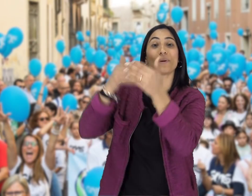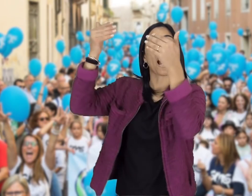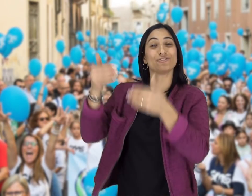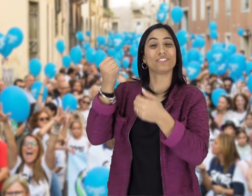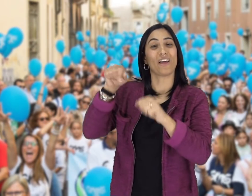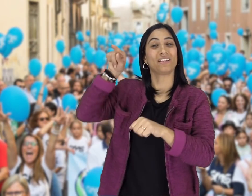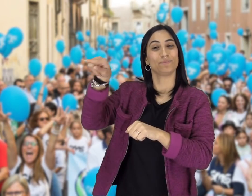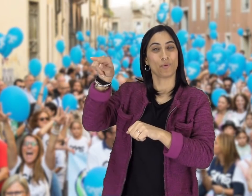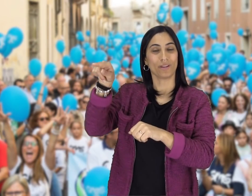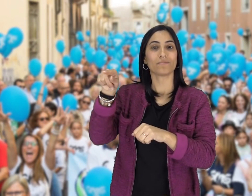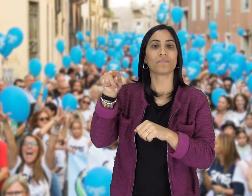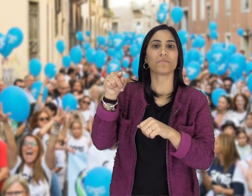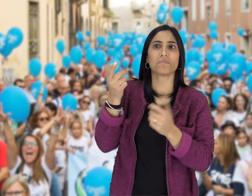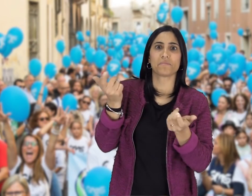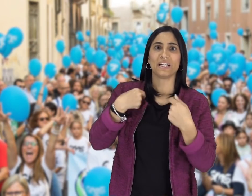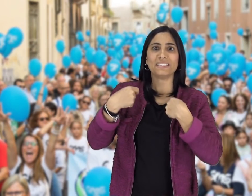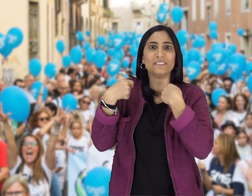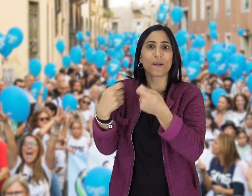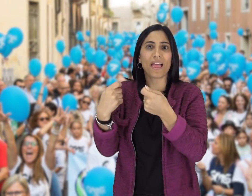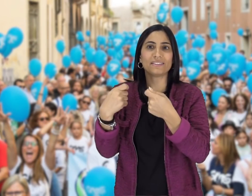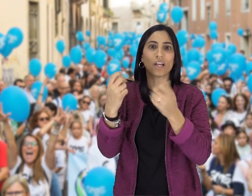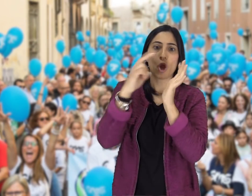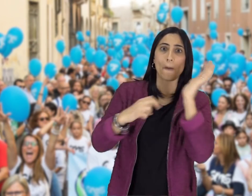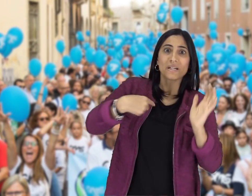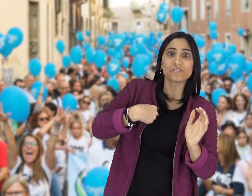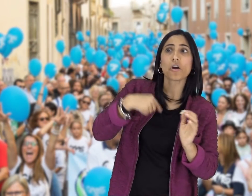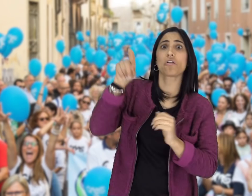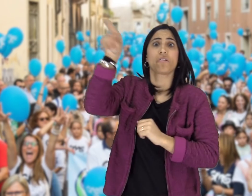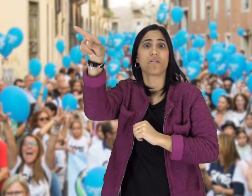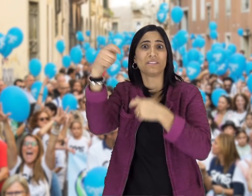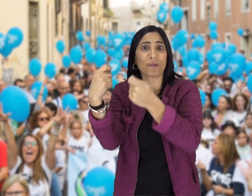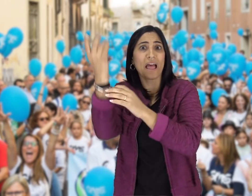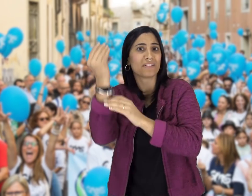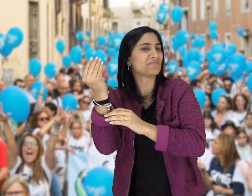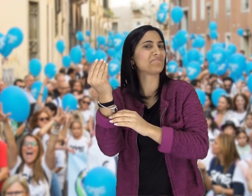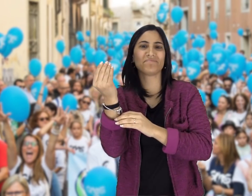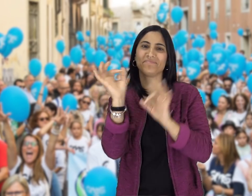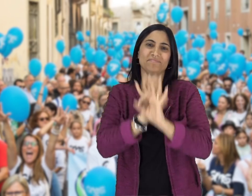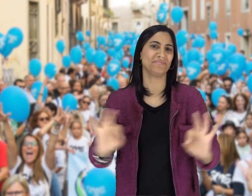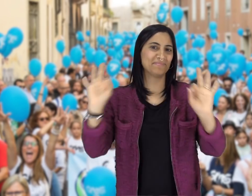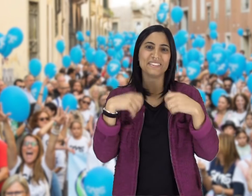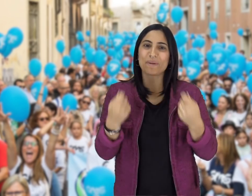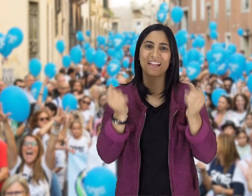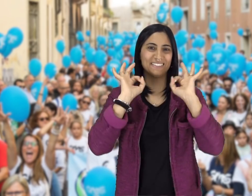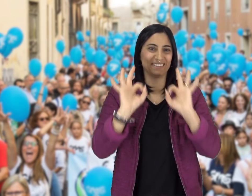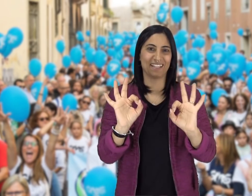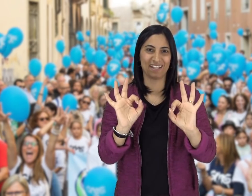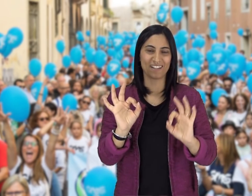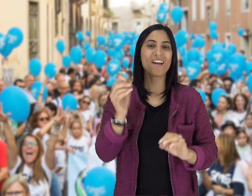Per tutte le donazioni fatte su Facebook a favore di organizzazioni di beneficenza come l'ENS non sono previste commissioni